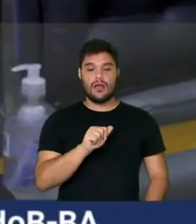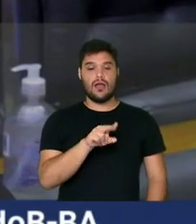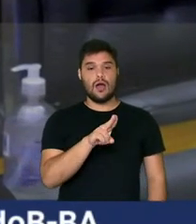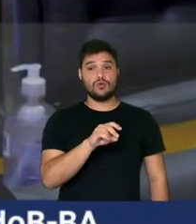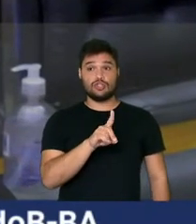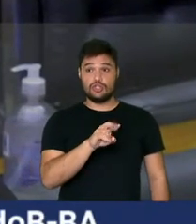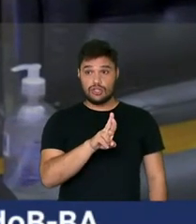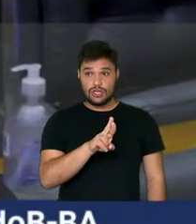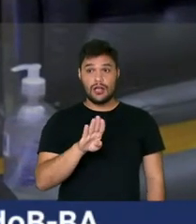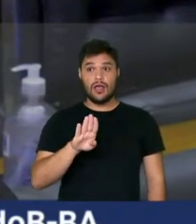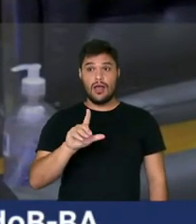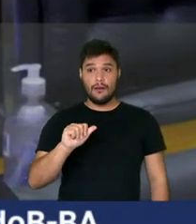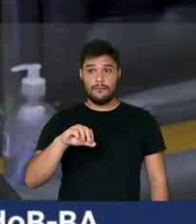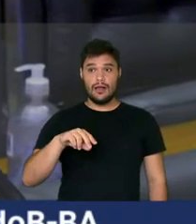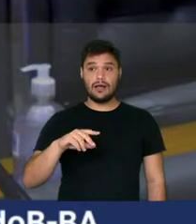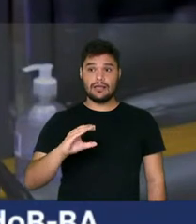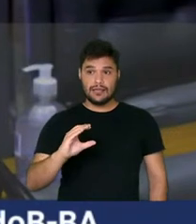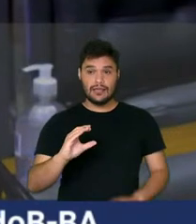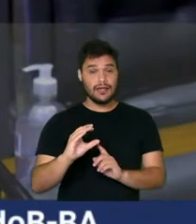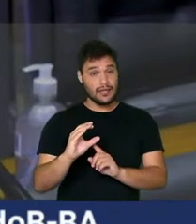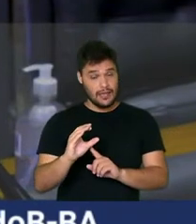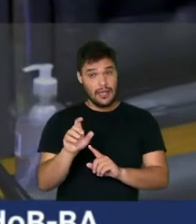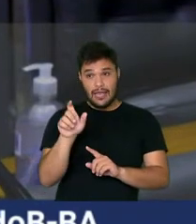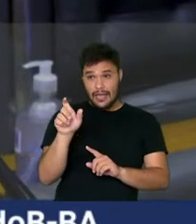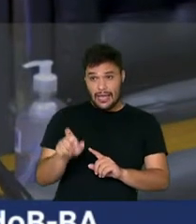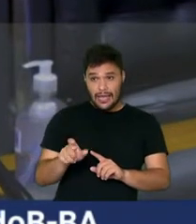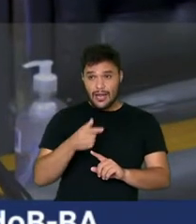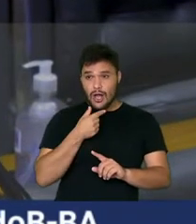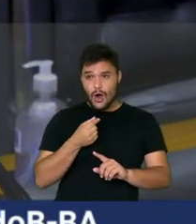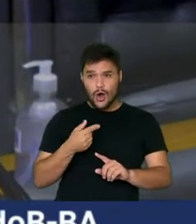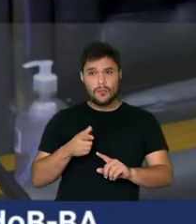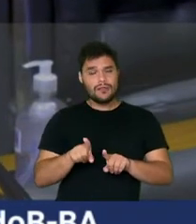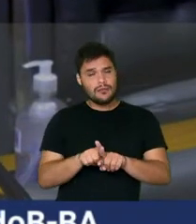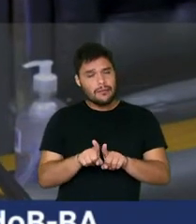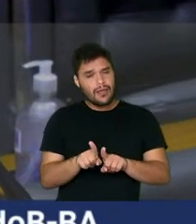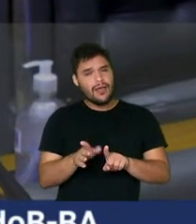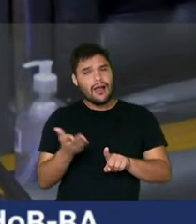GRANDE ATOR, HUMORISTA, FIGURA ESPLÊNDIDA QUE FOI PAULO GUSTAVO. ALDIR BLANC NOS